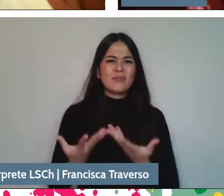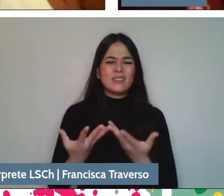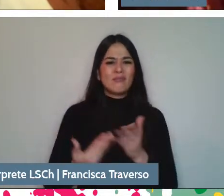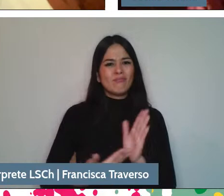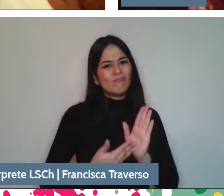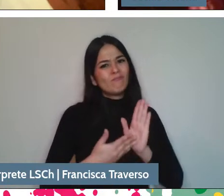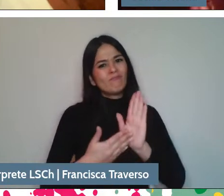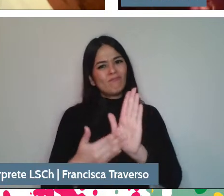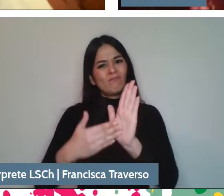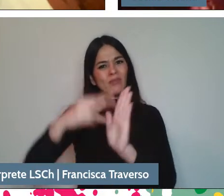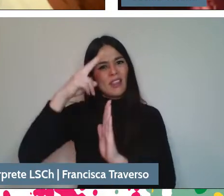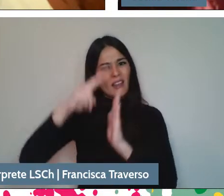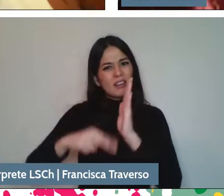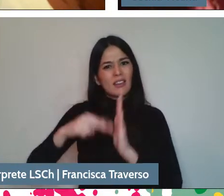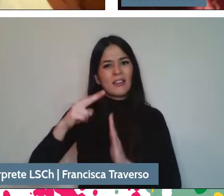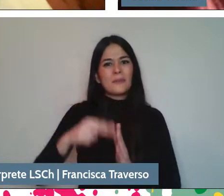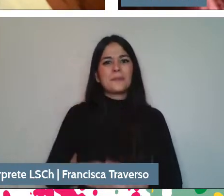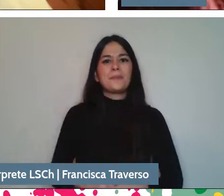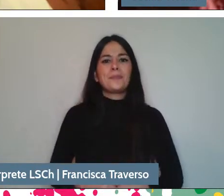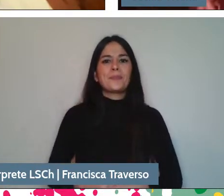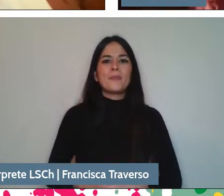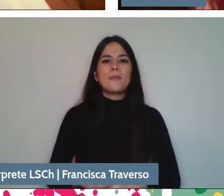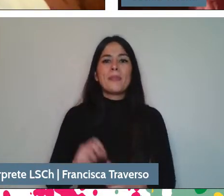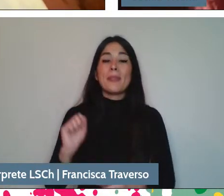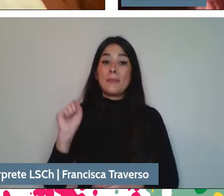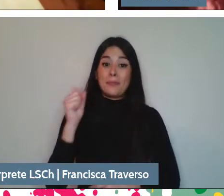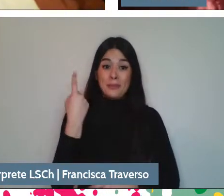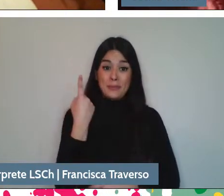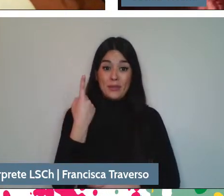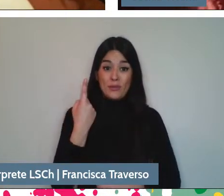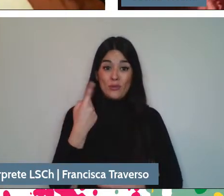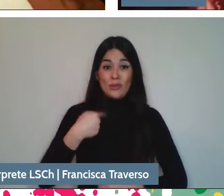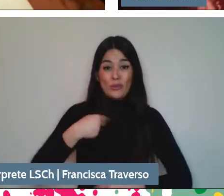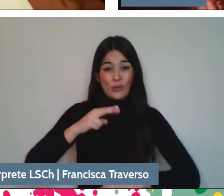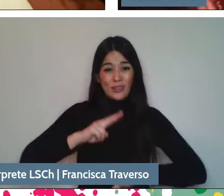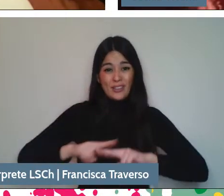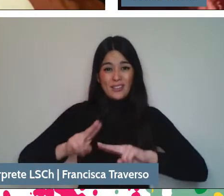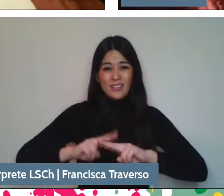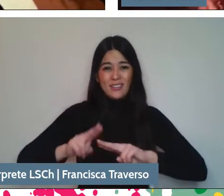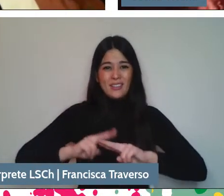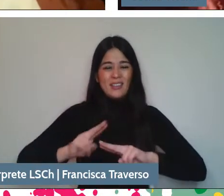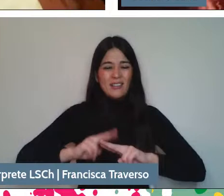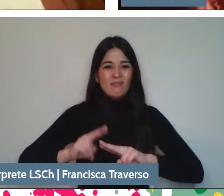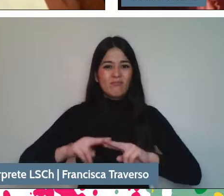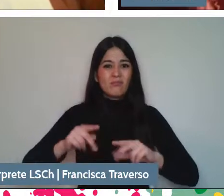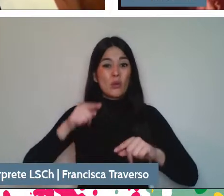Bueno, la primera cosa que que hice en relación directa a eso que tú me estás diciendo